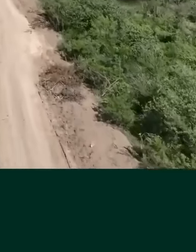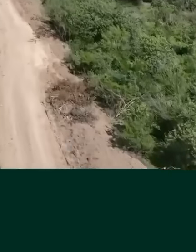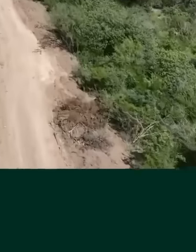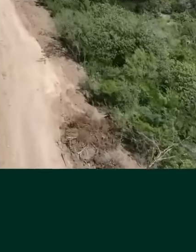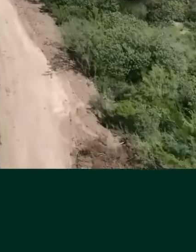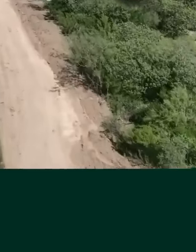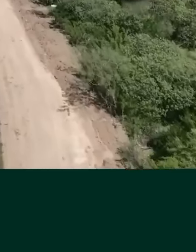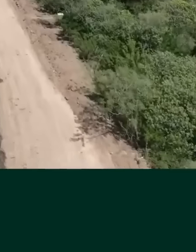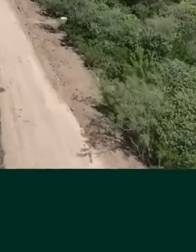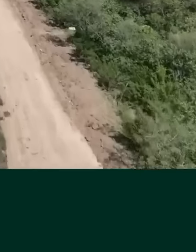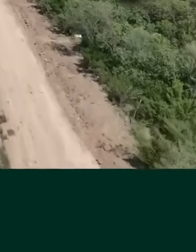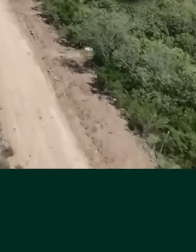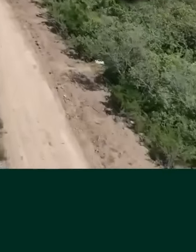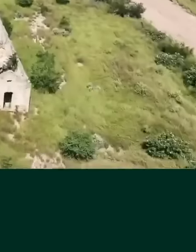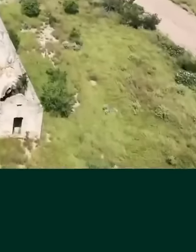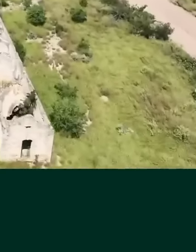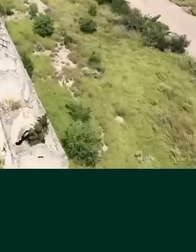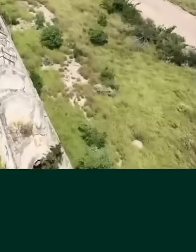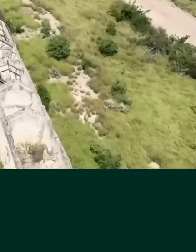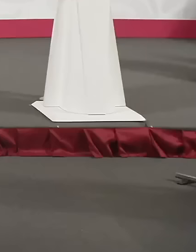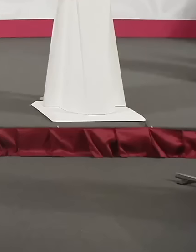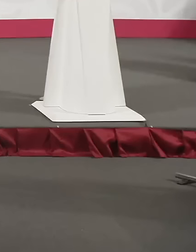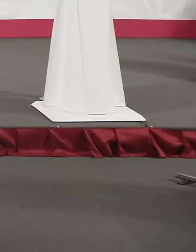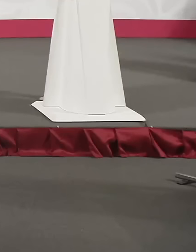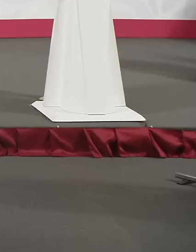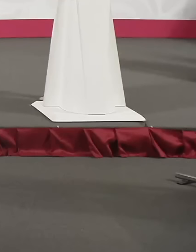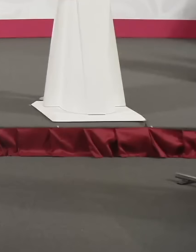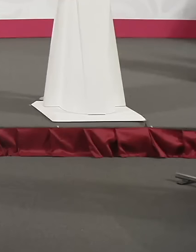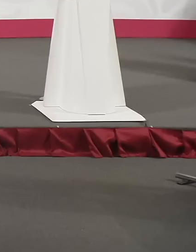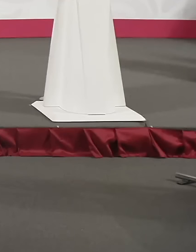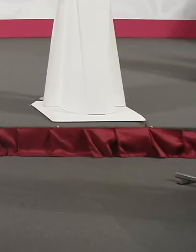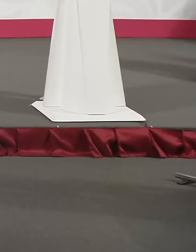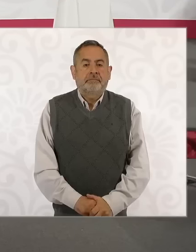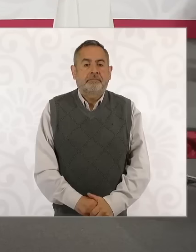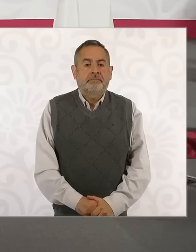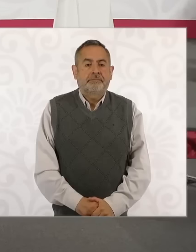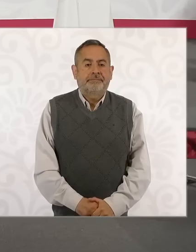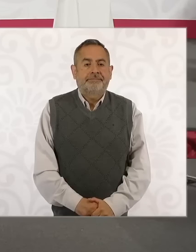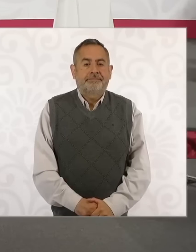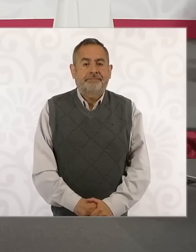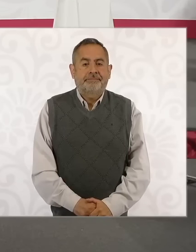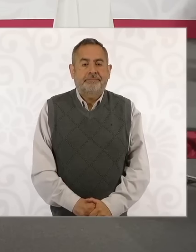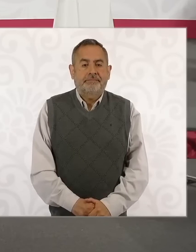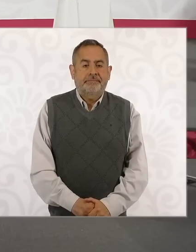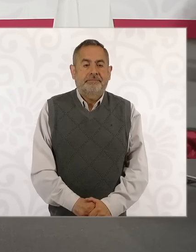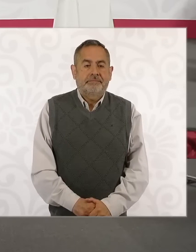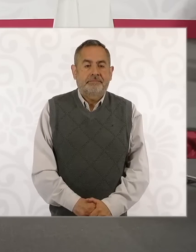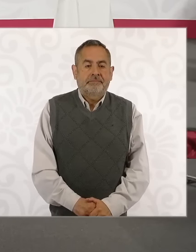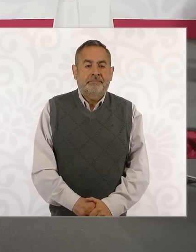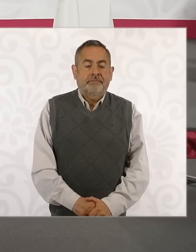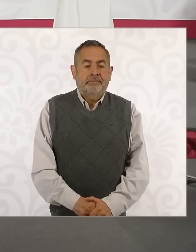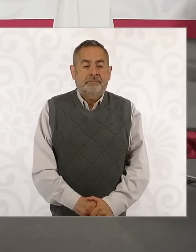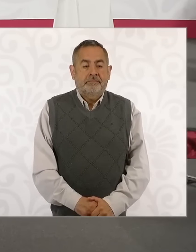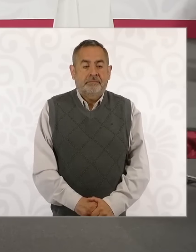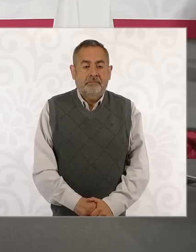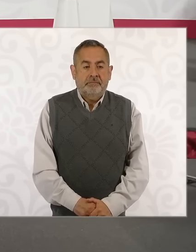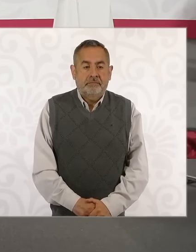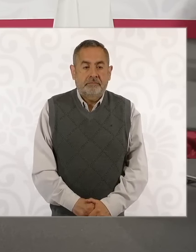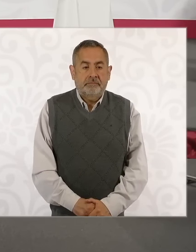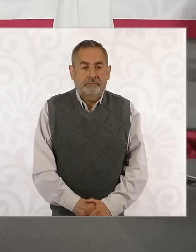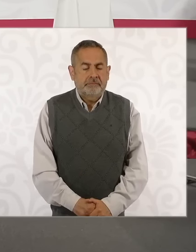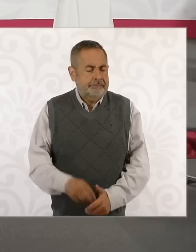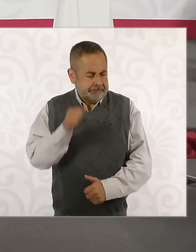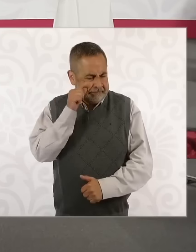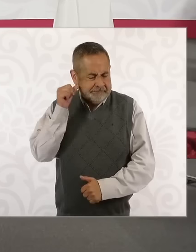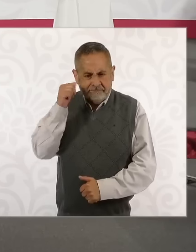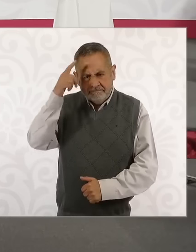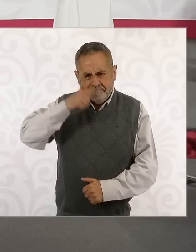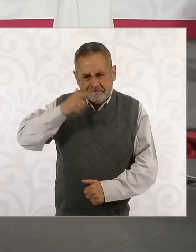porque son zonas que ya estaban impactadas, ¿no? Adelante. E el día de ayer en la noche se publicó